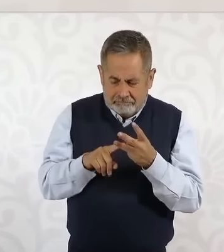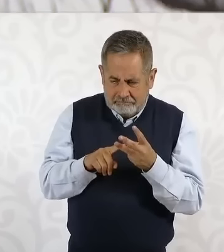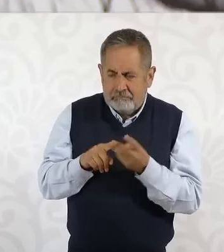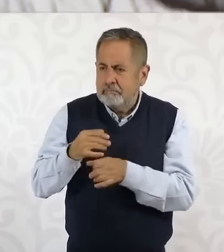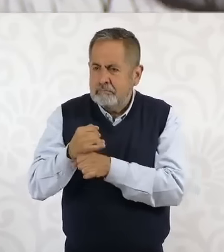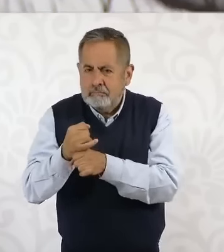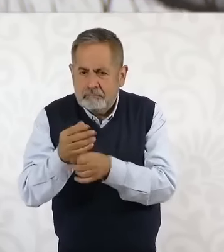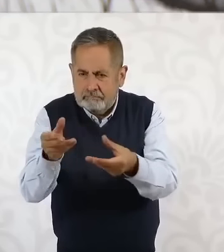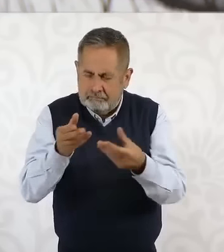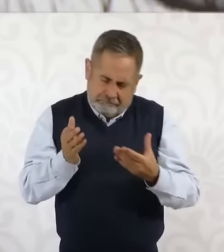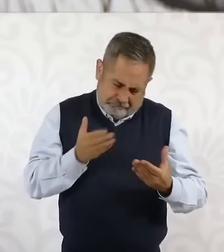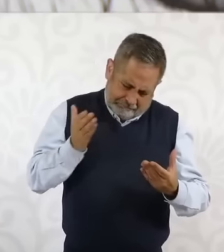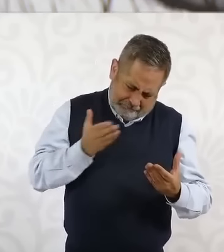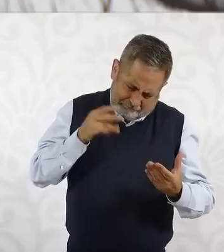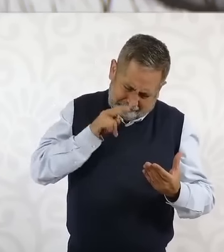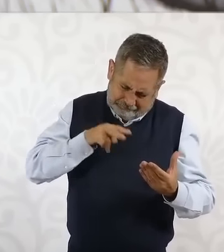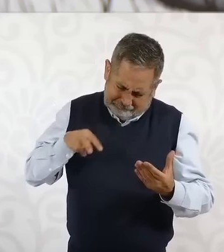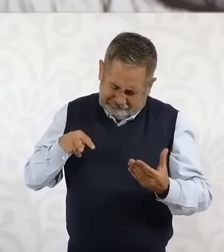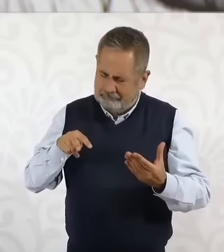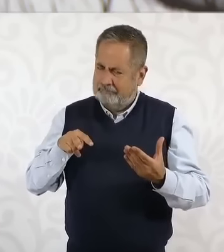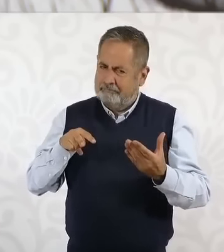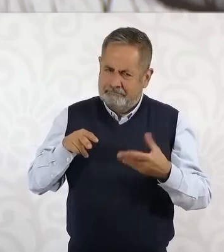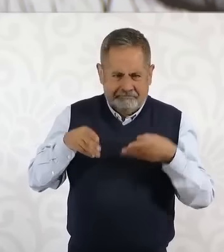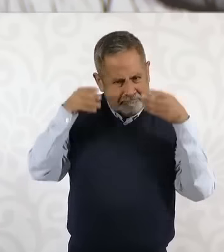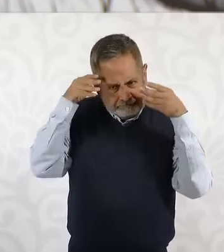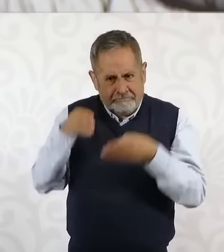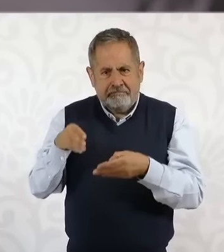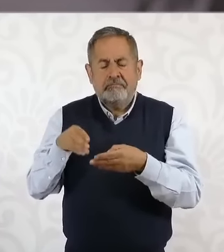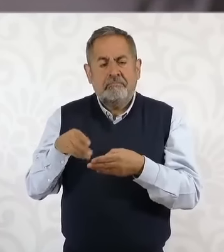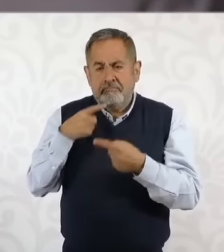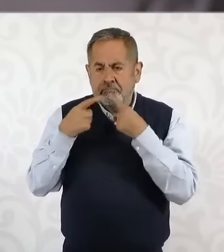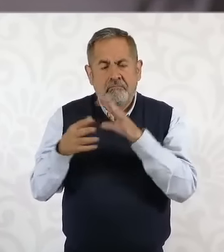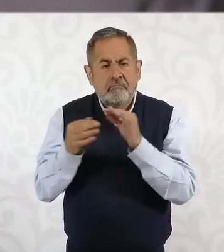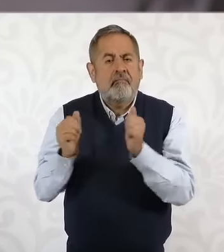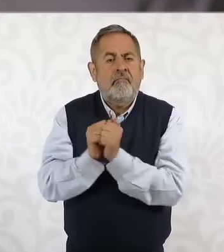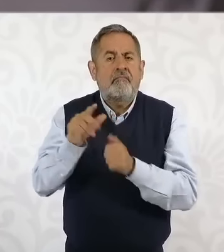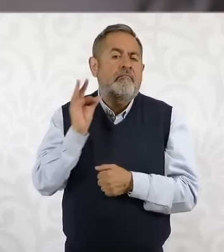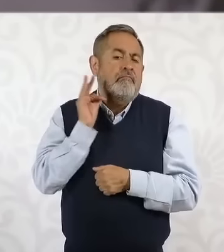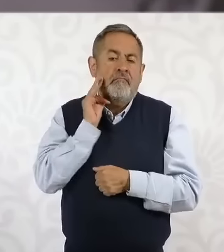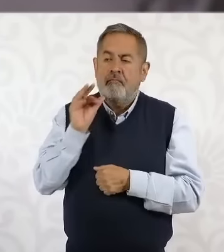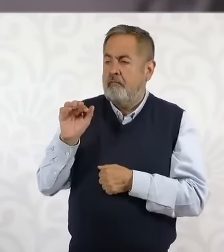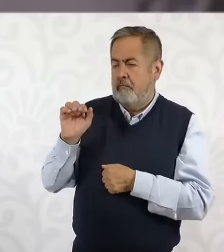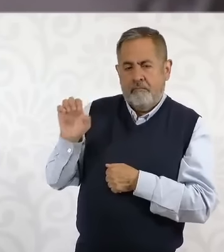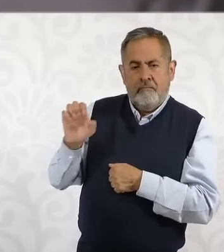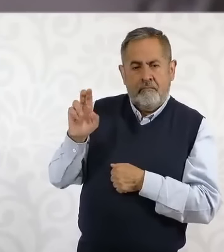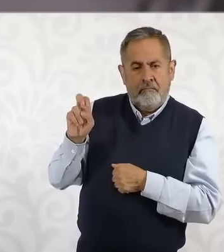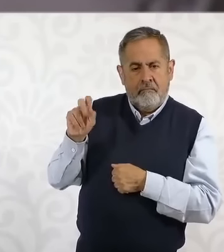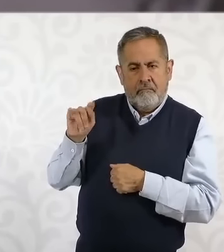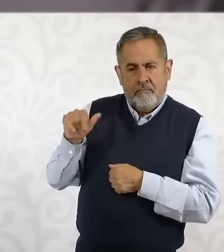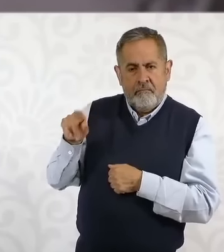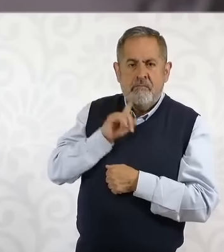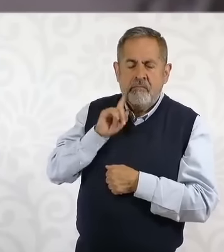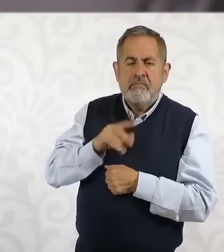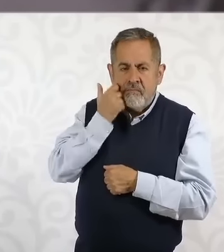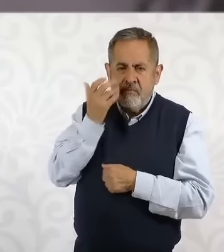investigación y estamos dedicados eh ahora con la fiscal Ernestina Godoy a poder llegar a la verdad.